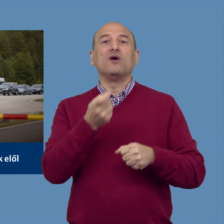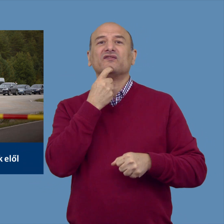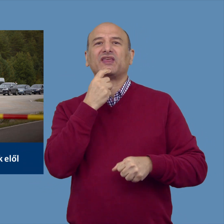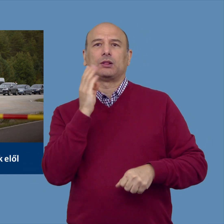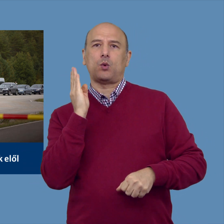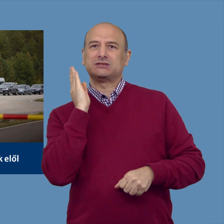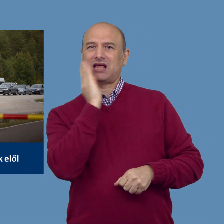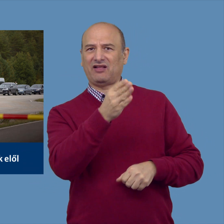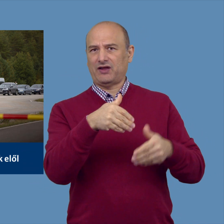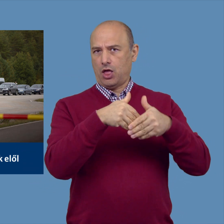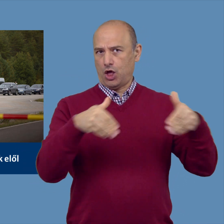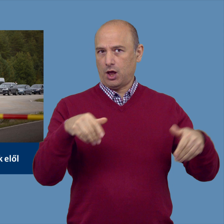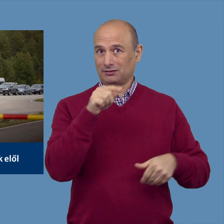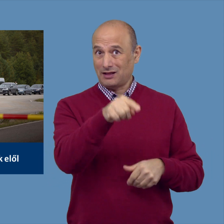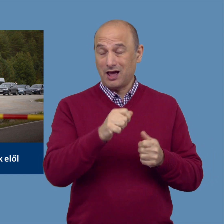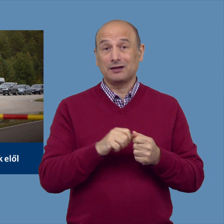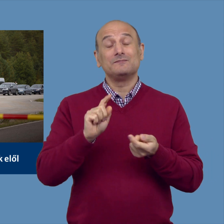többek között Finnország irányába,